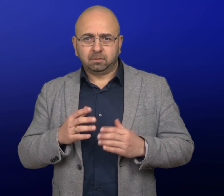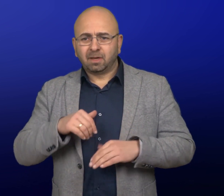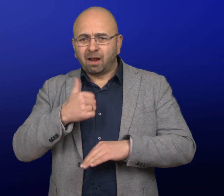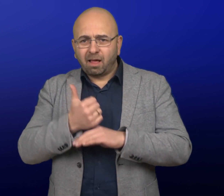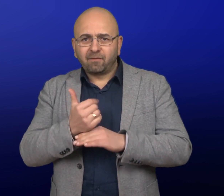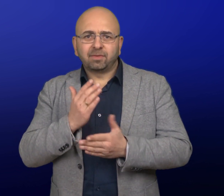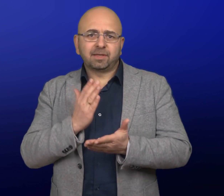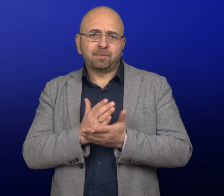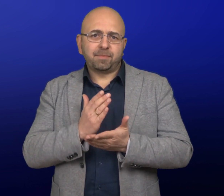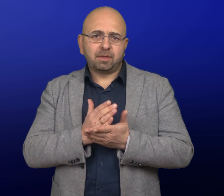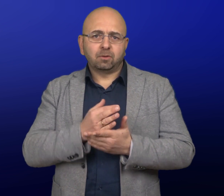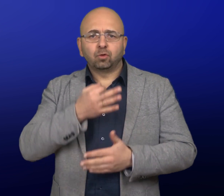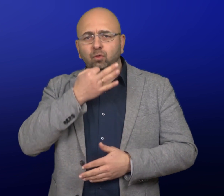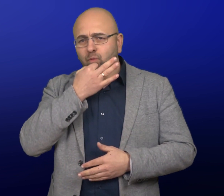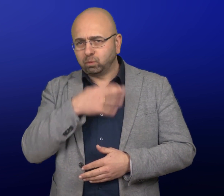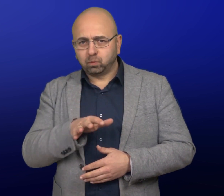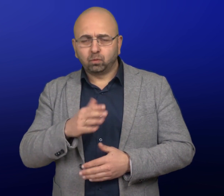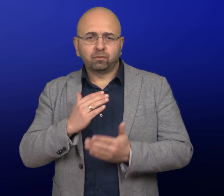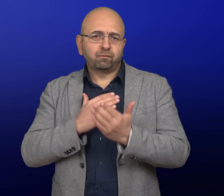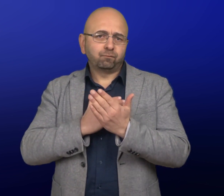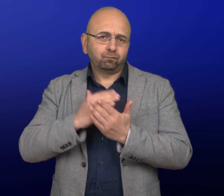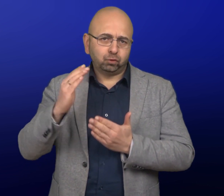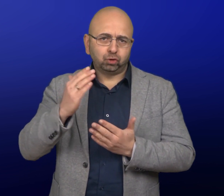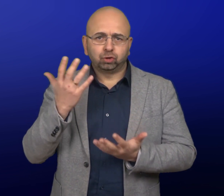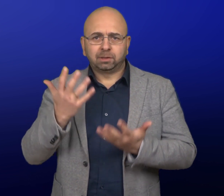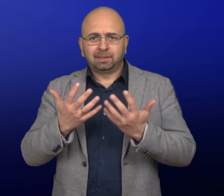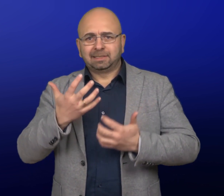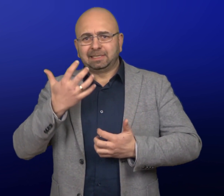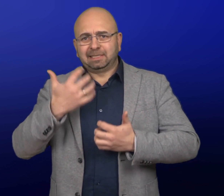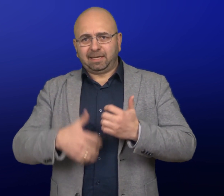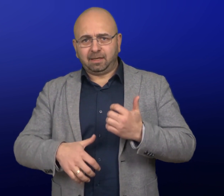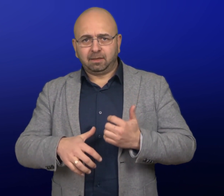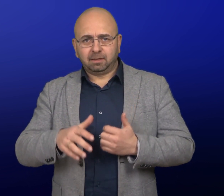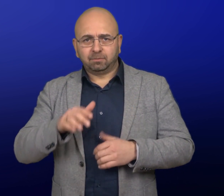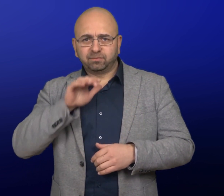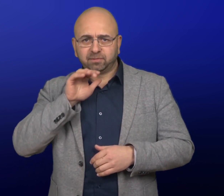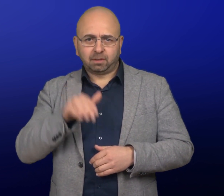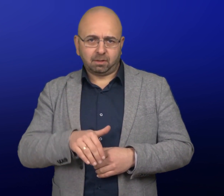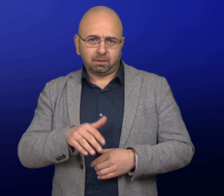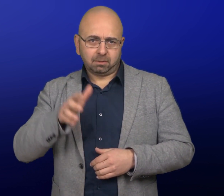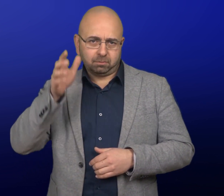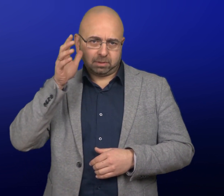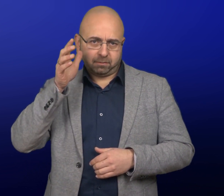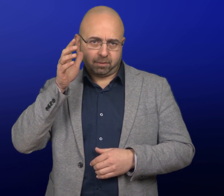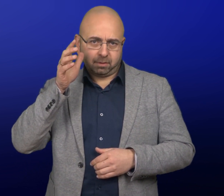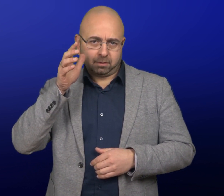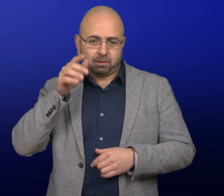Главное – иметь любое высшее или среднее профессиональное образование.